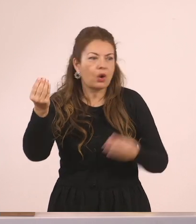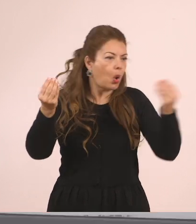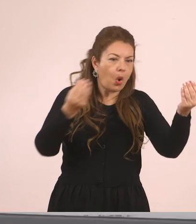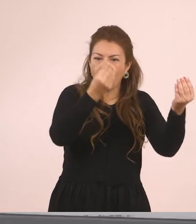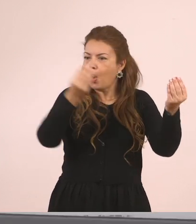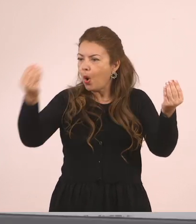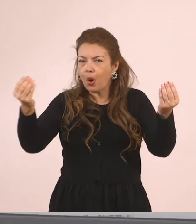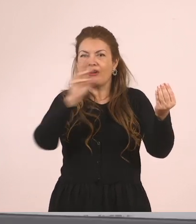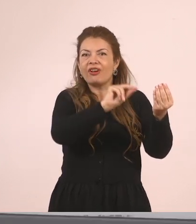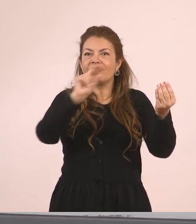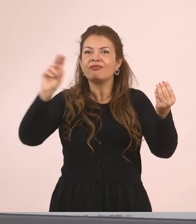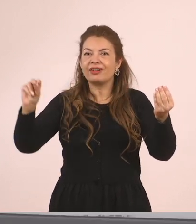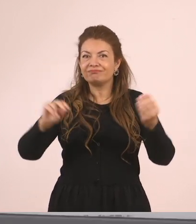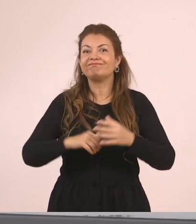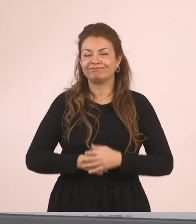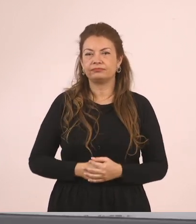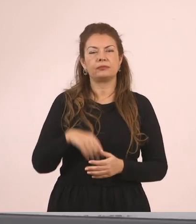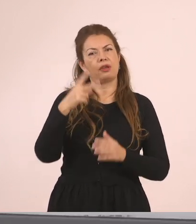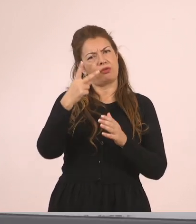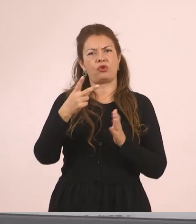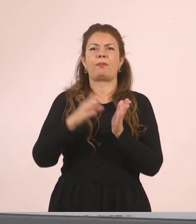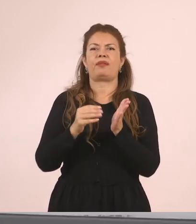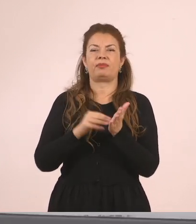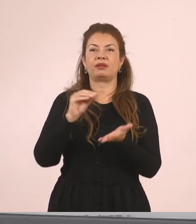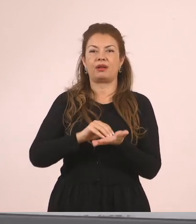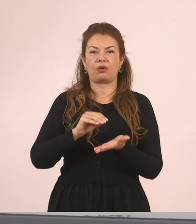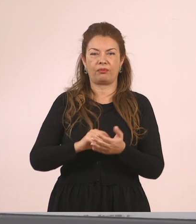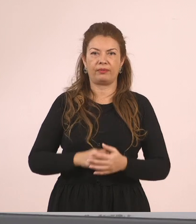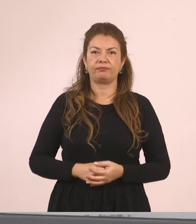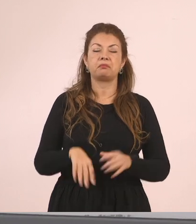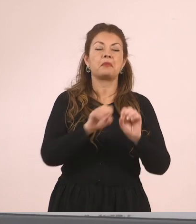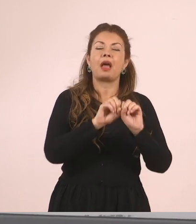Πάμε να δούμε ακόμα δύο παραδείγματα. Το ενημερώνω.